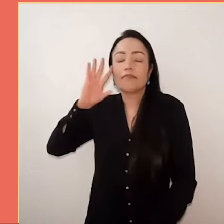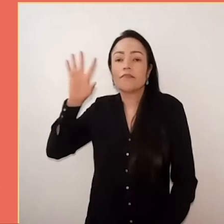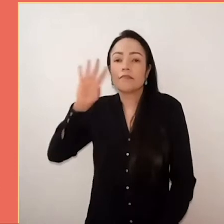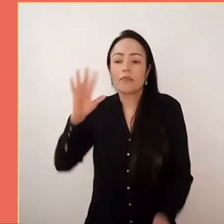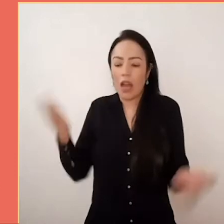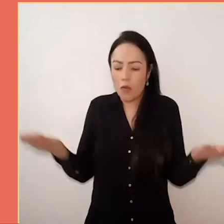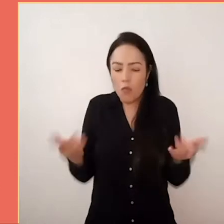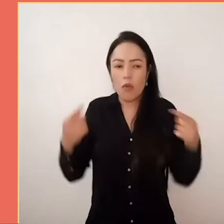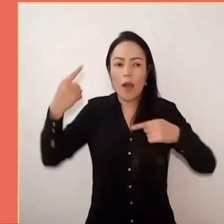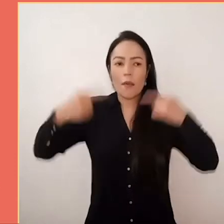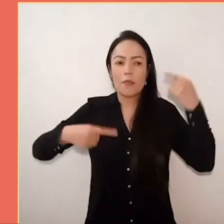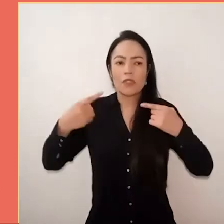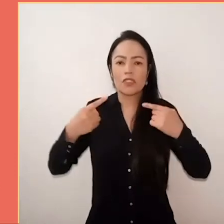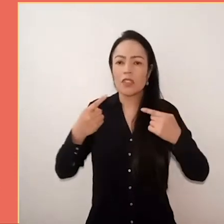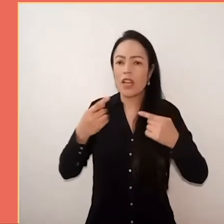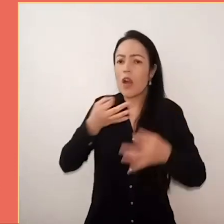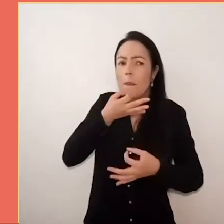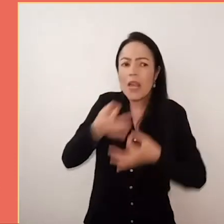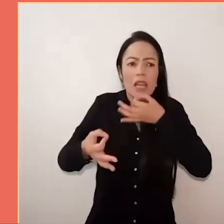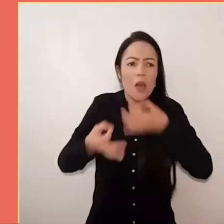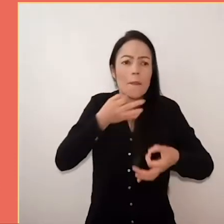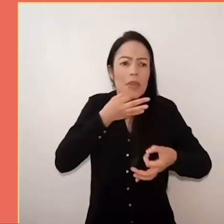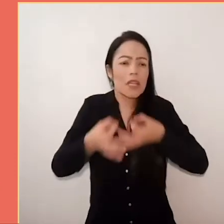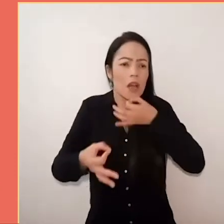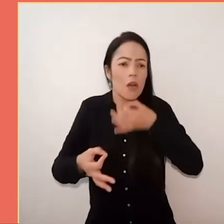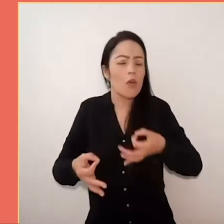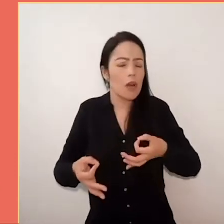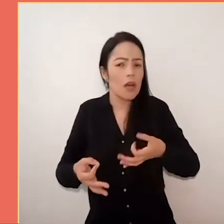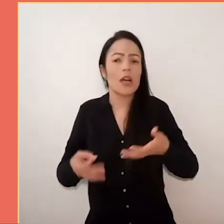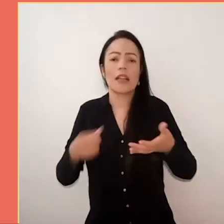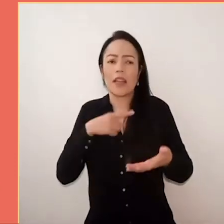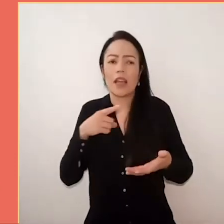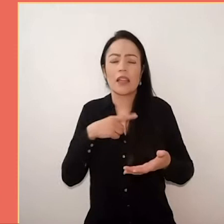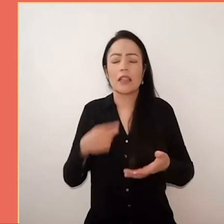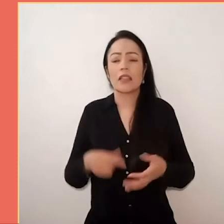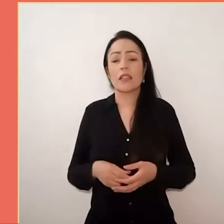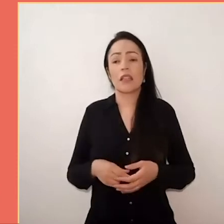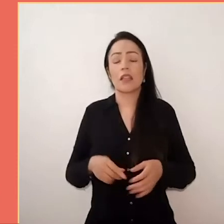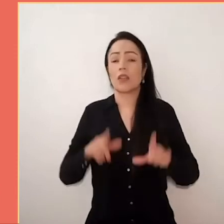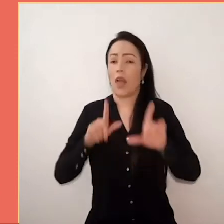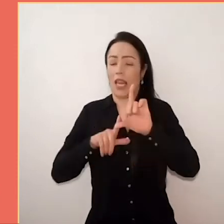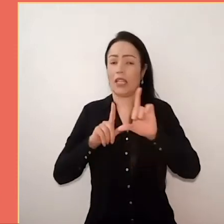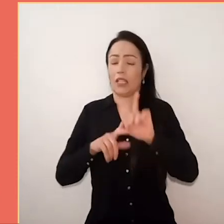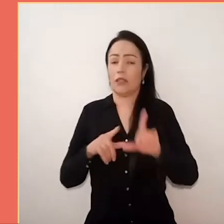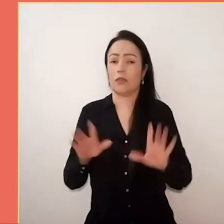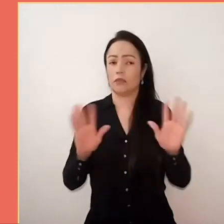criticando o que não lhes cabia enquanto literatura, porque eu acho que esse leitor futuro,